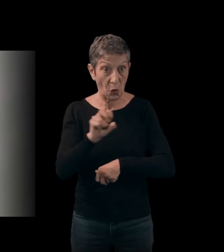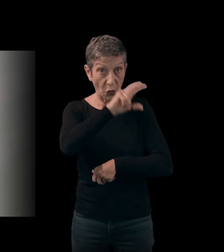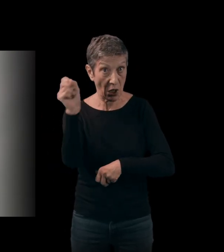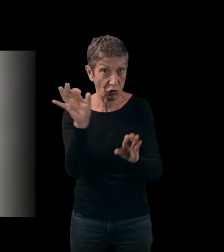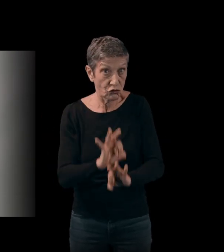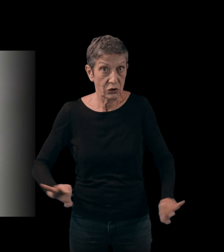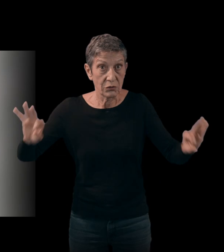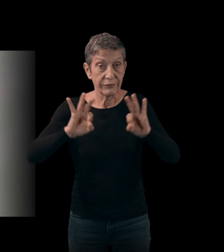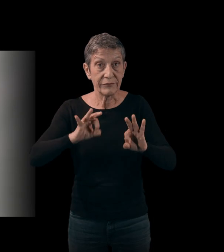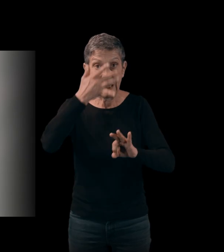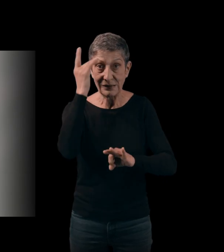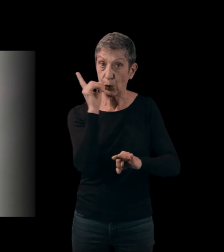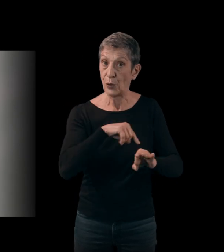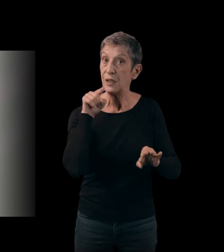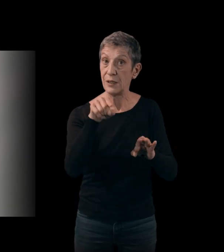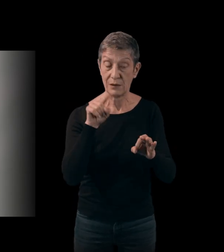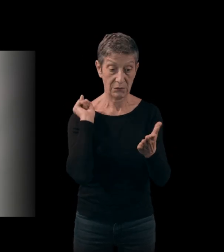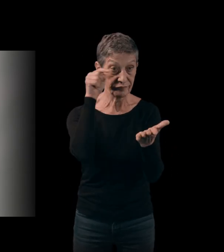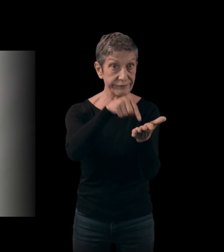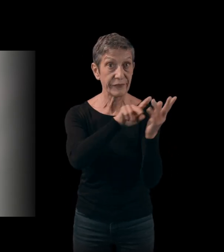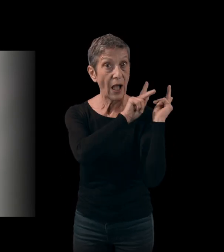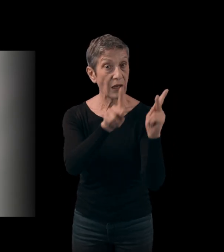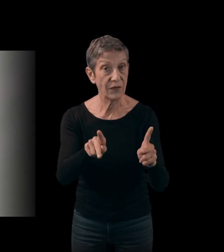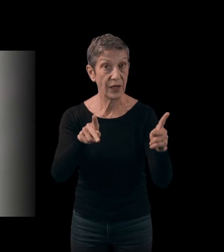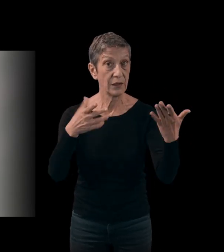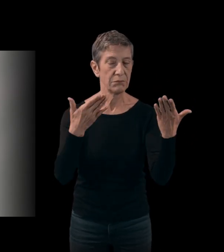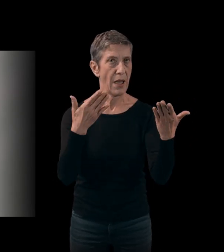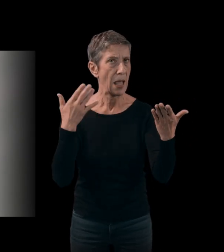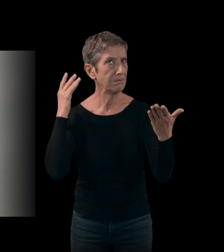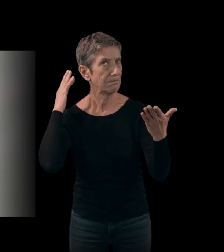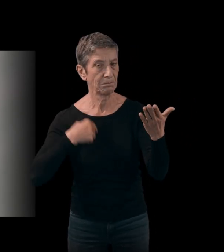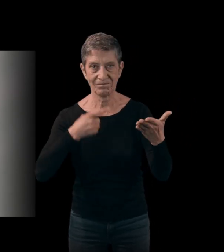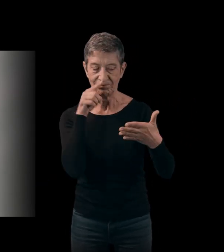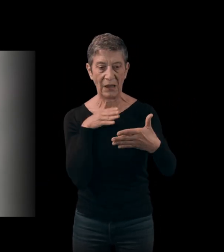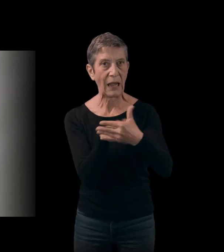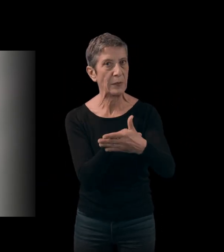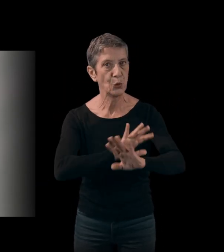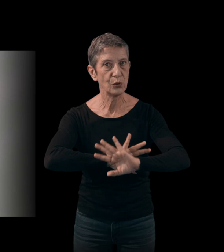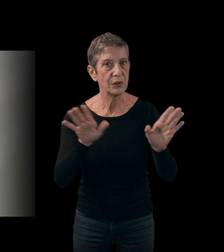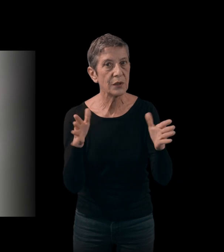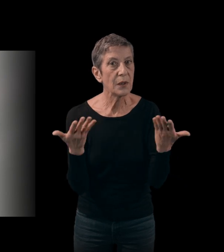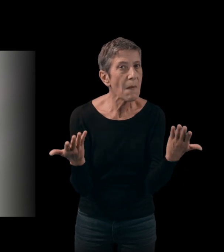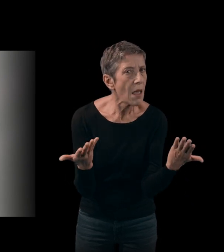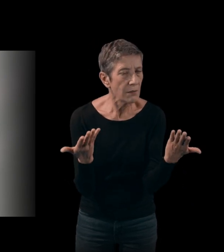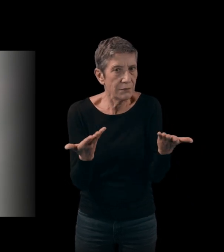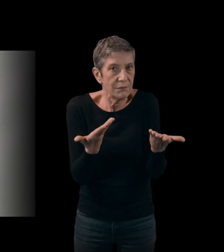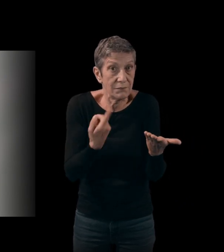Saint-Denis est un point d’arrivée. Un vieux bruit de fond murmure que c’est un terminus. Et pourtant, Saint-Denis fut notre point de départ.